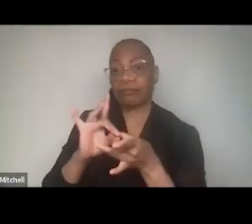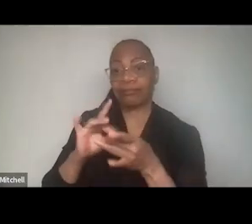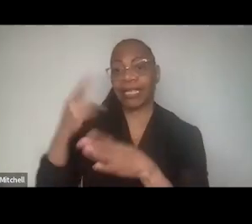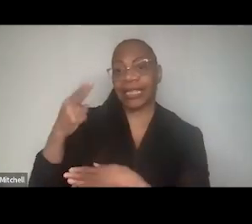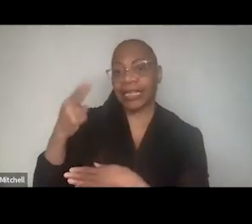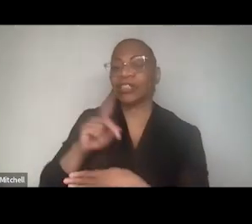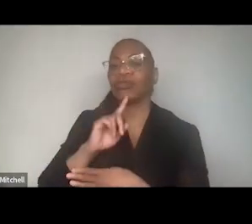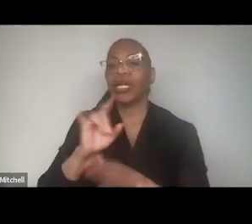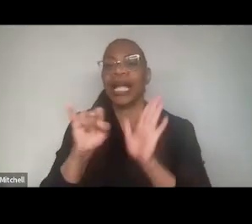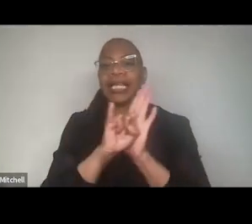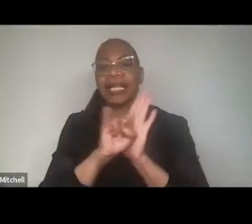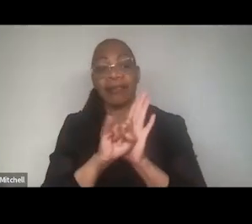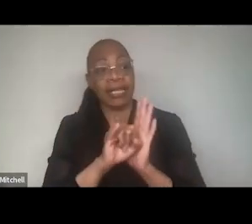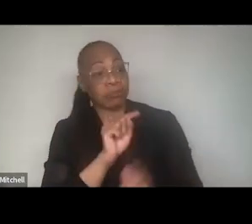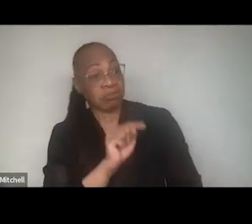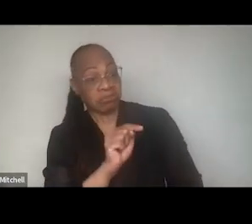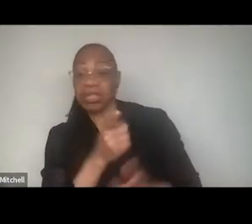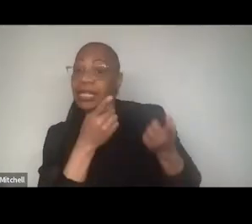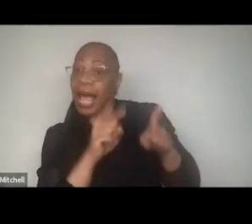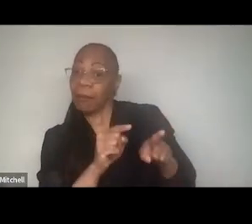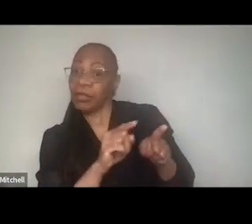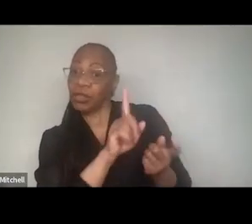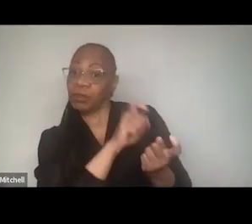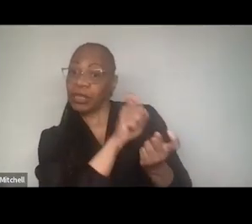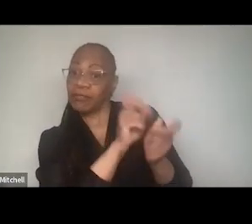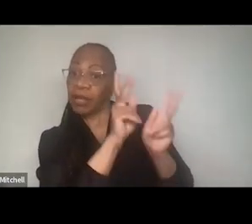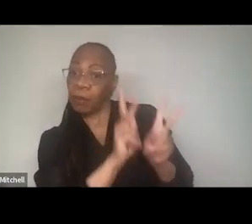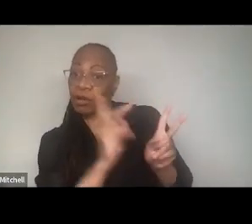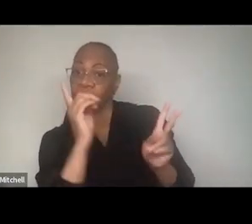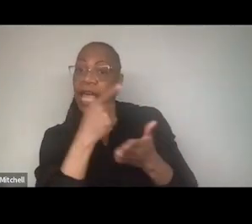si esto le ha sucedido a esta persona en particular, y cómo se veía en el momento de la lesión.